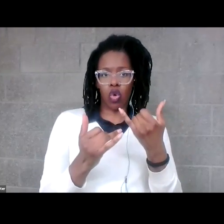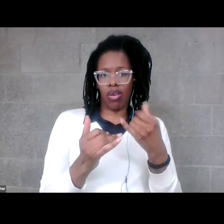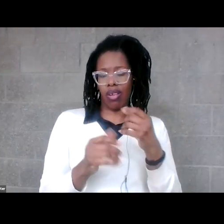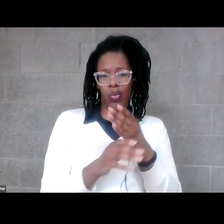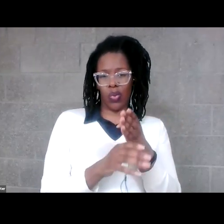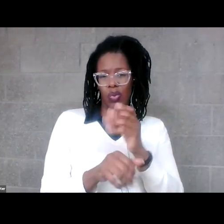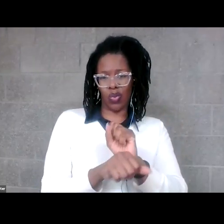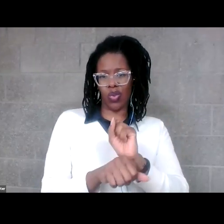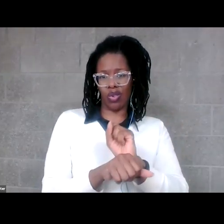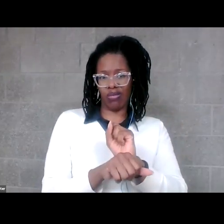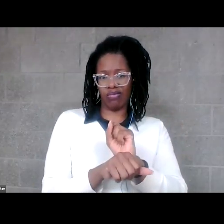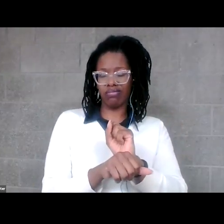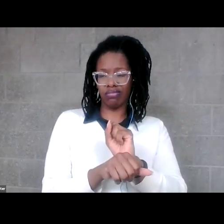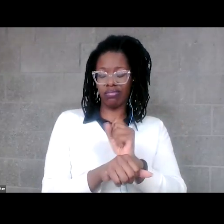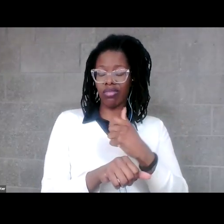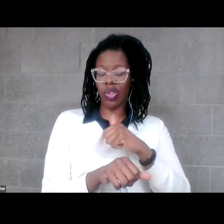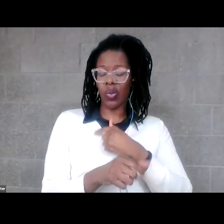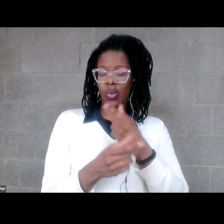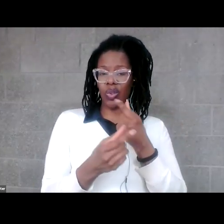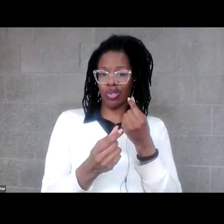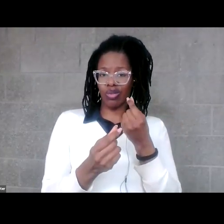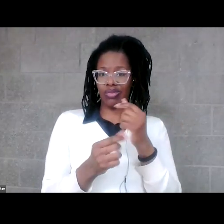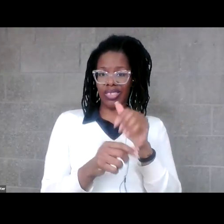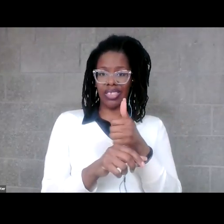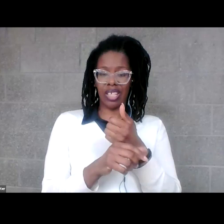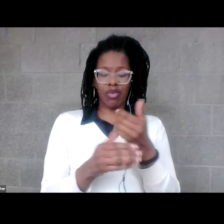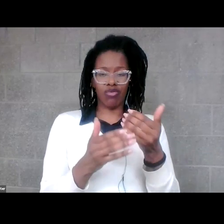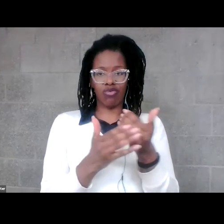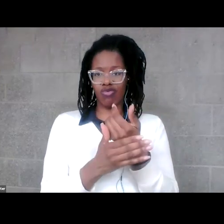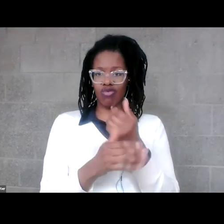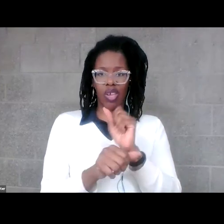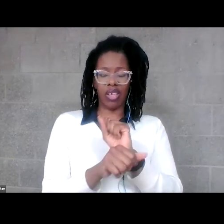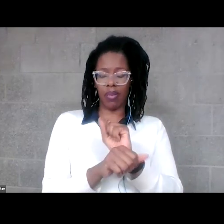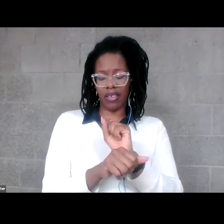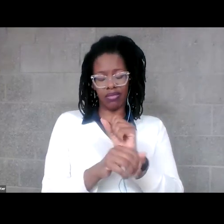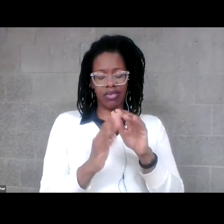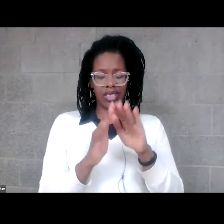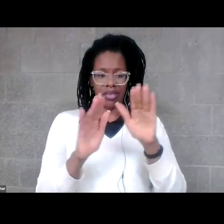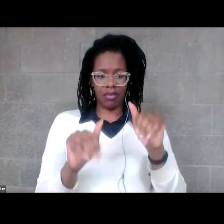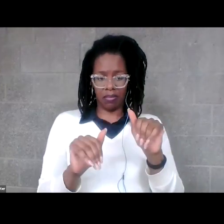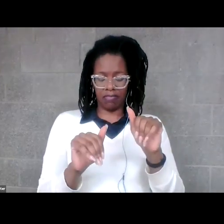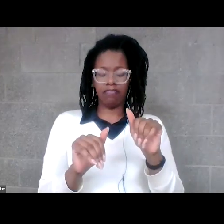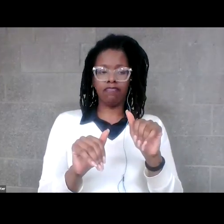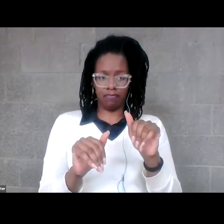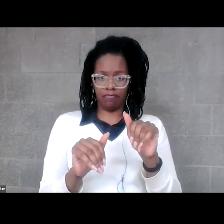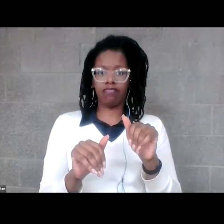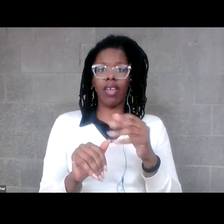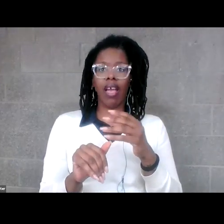Como resultado, estamos desarrollando un nuevo sistema de información ocupacional, que reemplazará el Diccionario de Títulos Ocupacionales